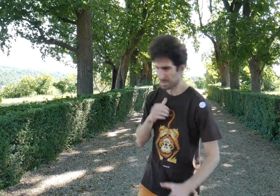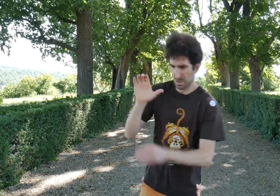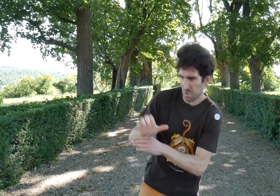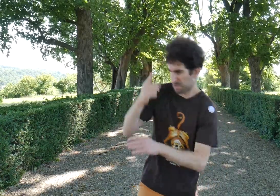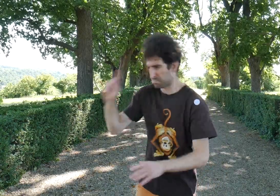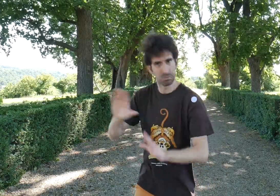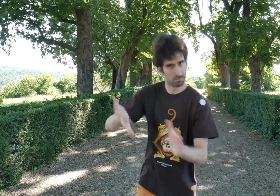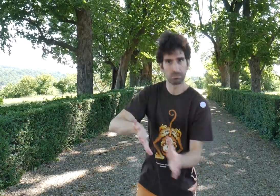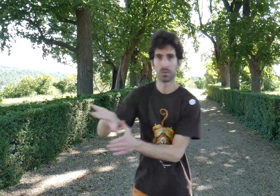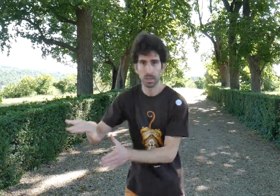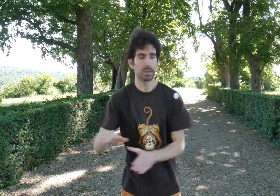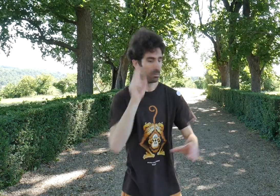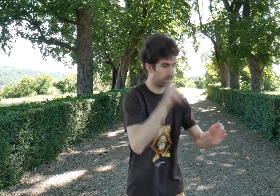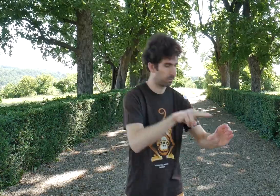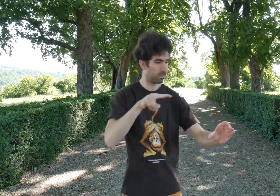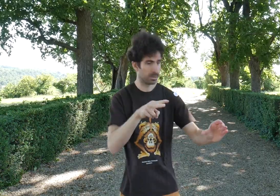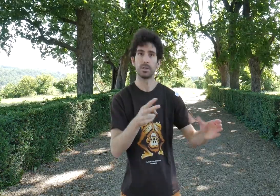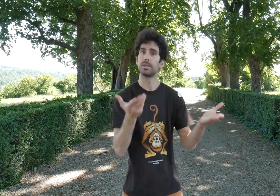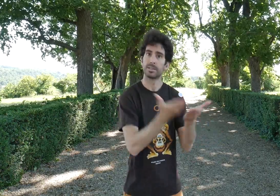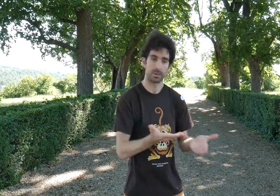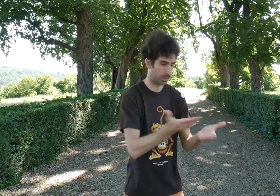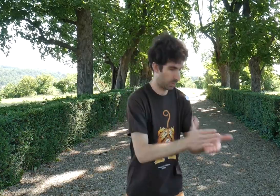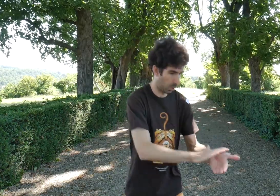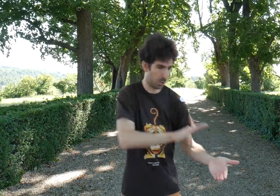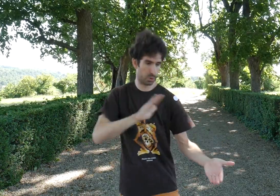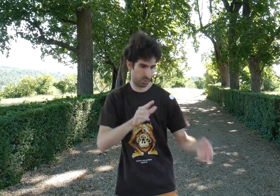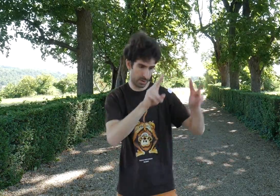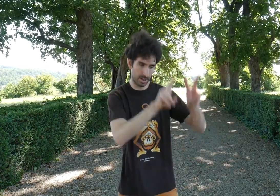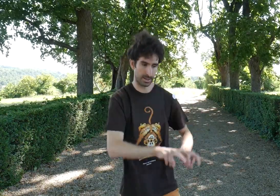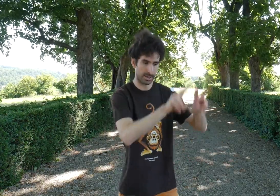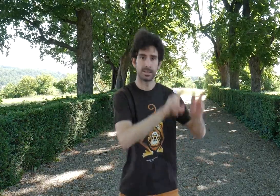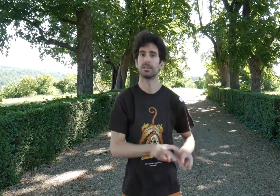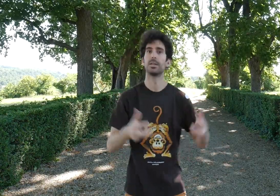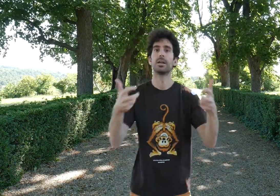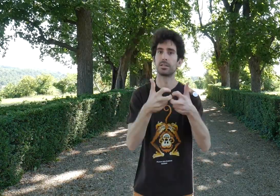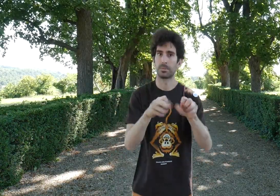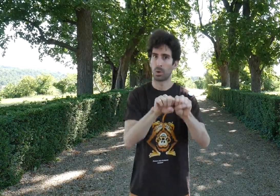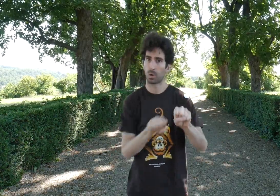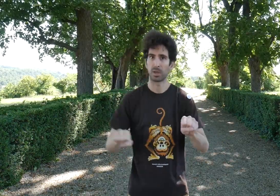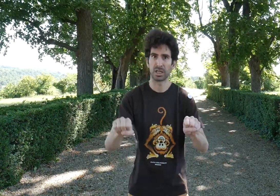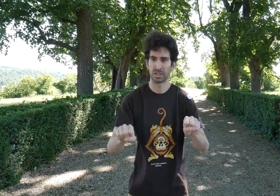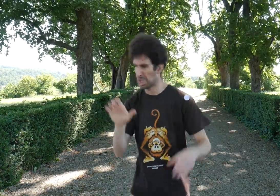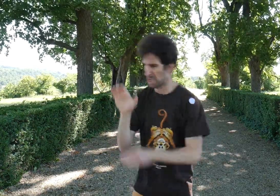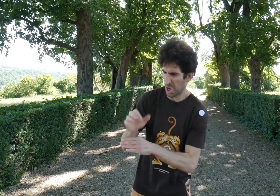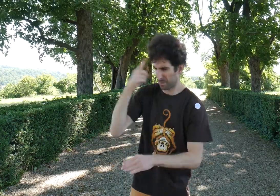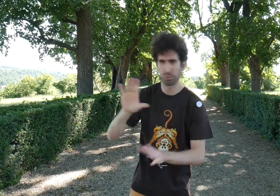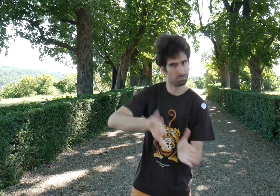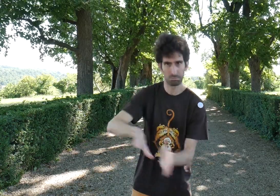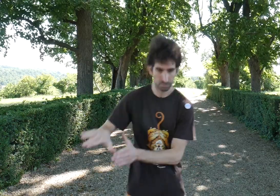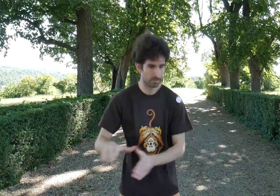être contre ou pour. L'éthique, c'est prendre du recul sur une situation et l'analyser. Par exemple, le clonage, on peut être contre ou pour.